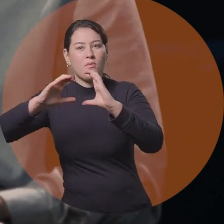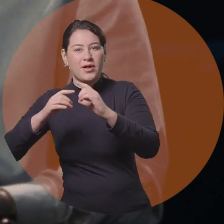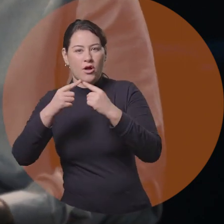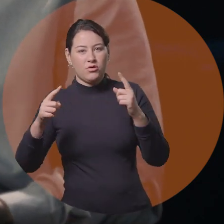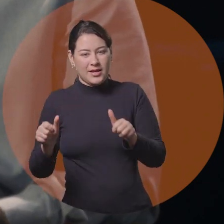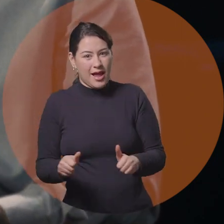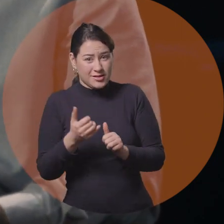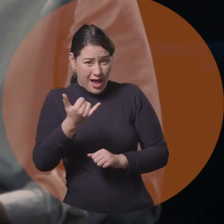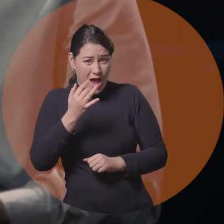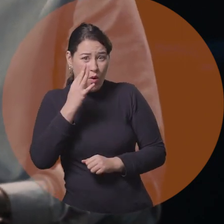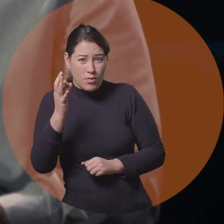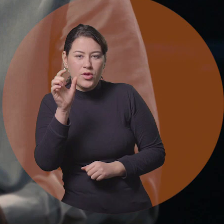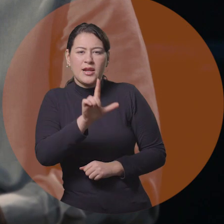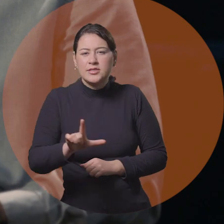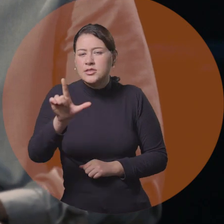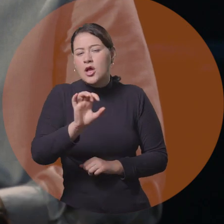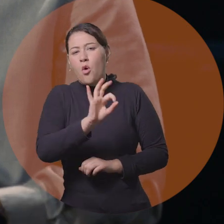¿Tuviste oportunidad en el liceo, tuviste oportunidad en la escuela…?